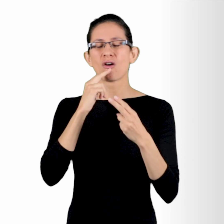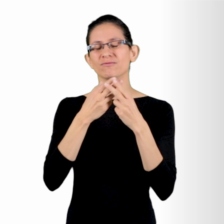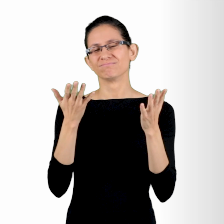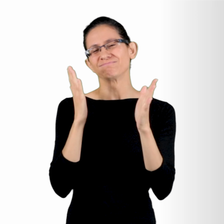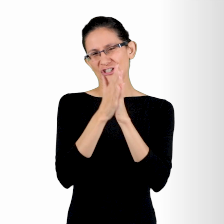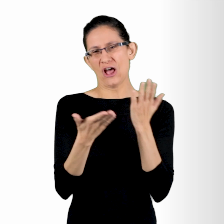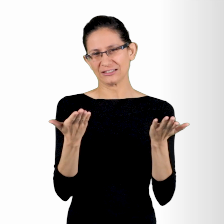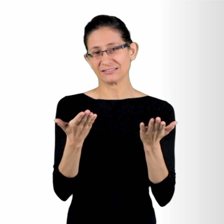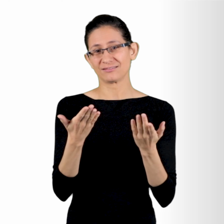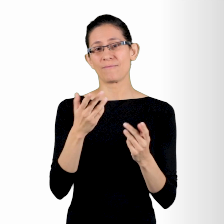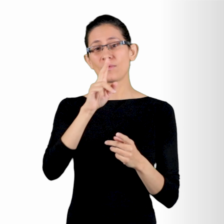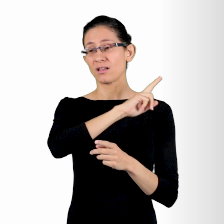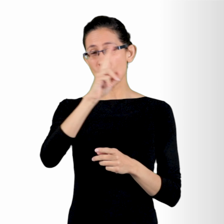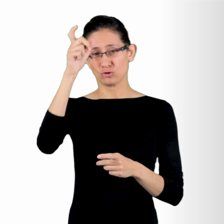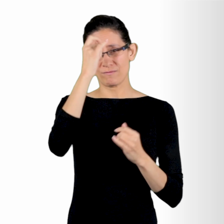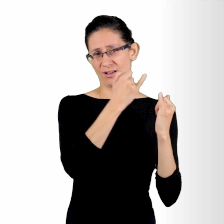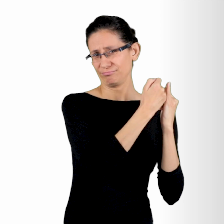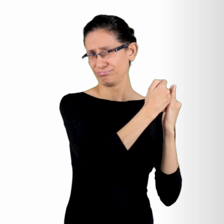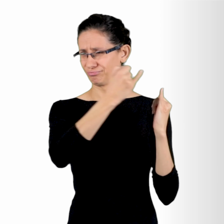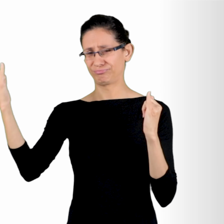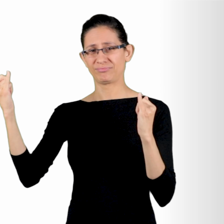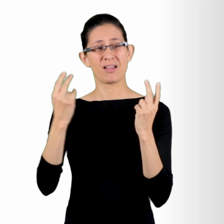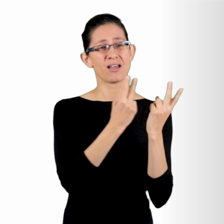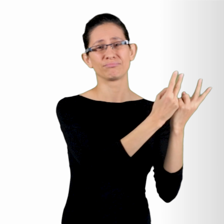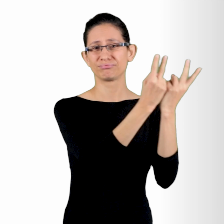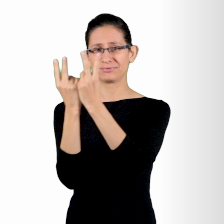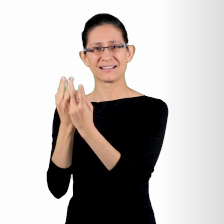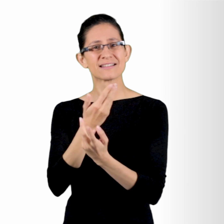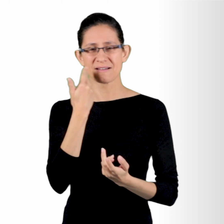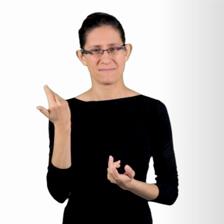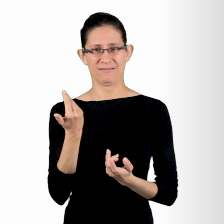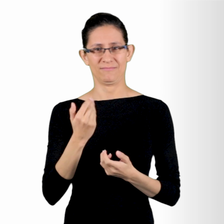Odpowiedź jest prosta: bo każdy człowiek jest inny, niepowtarzalny.